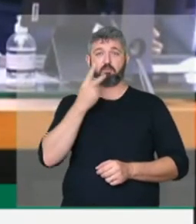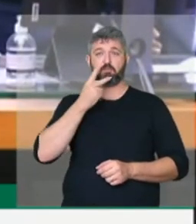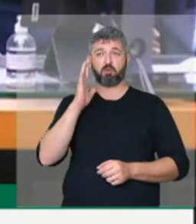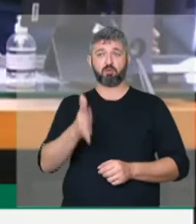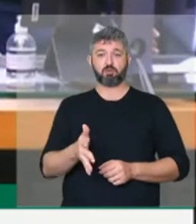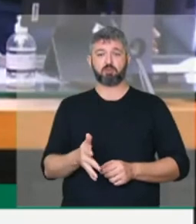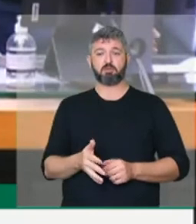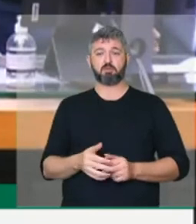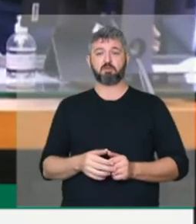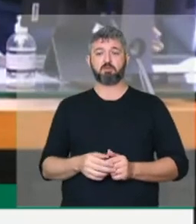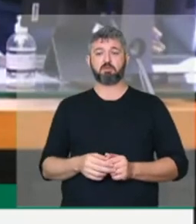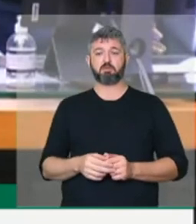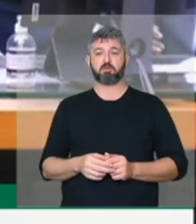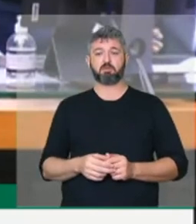VOTAÇÃO... APENAS OUVINDO OS